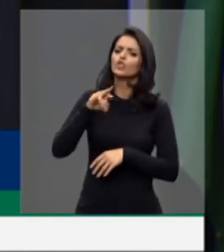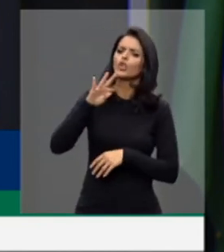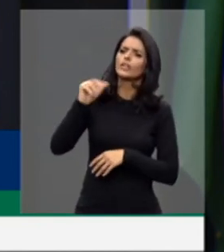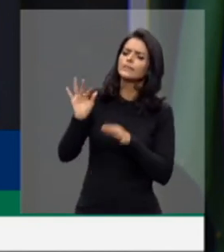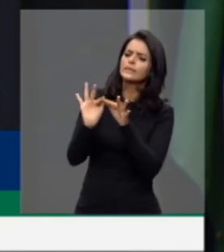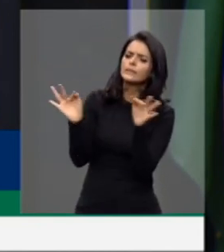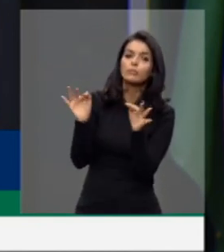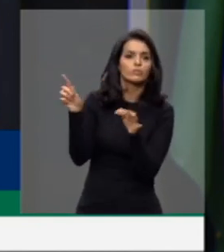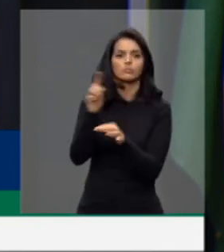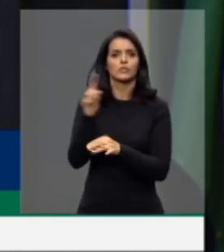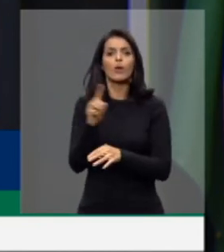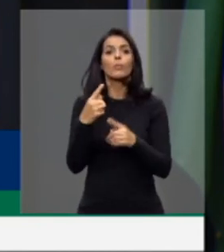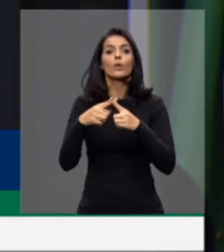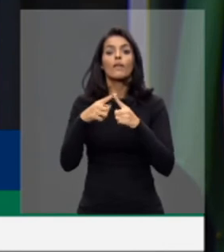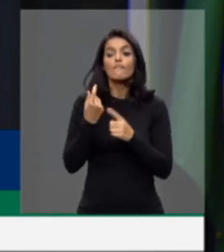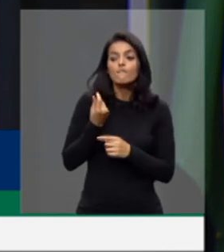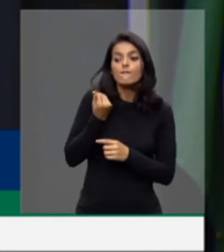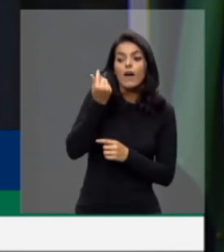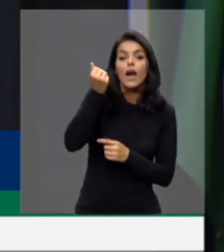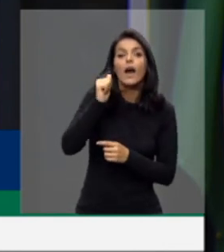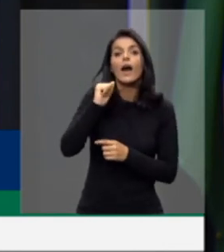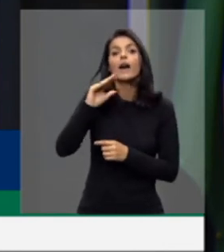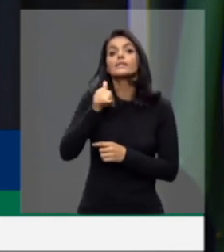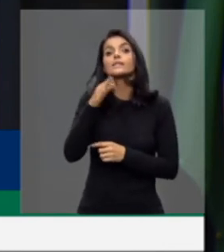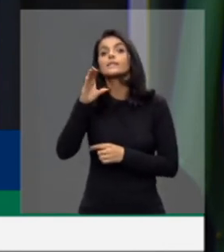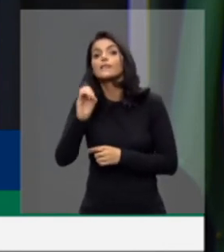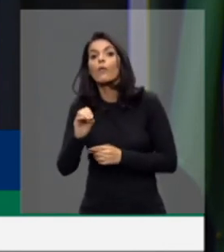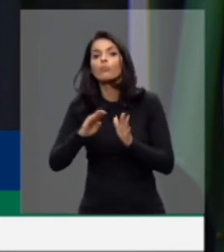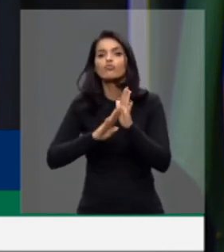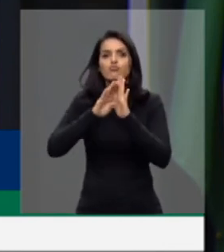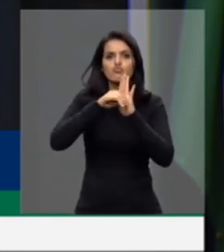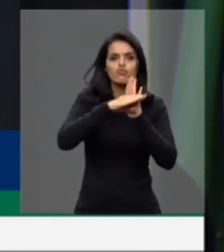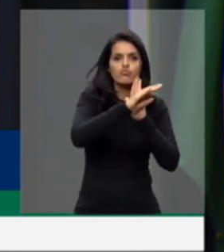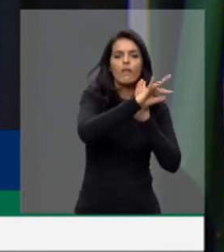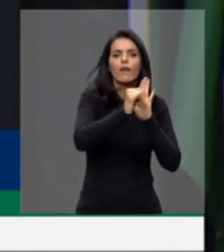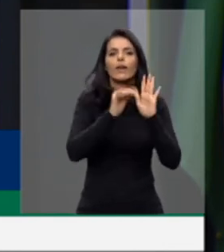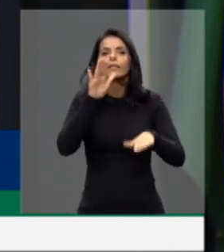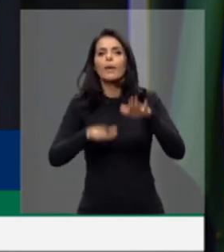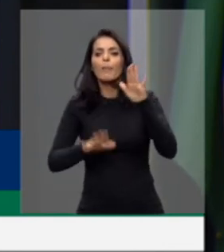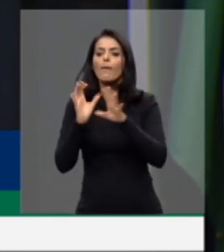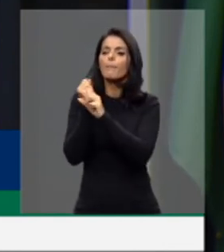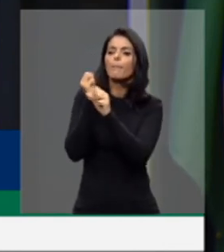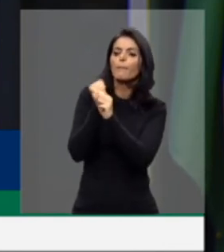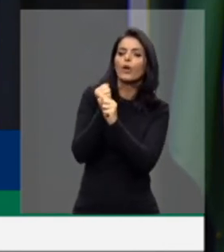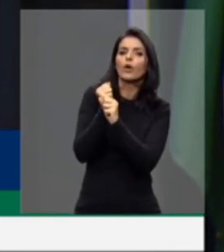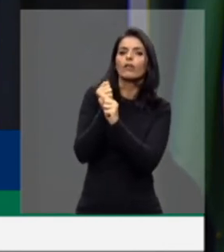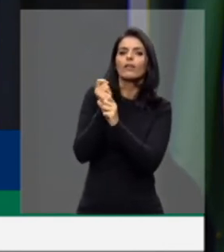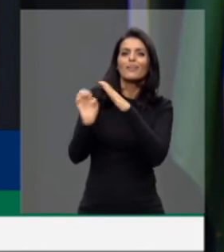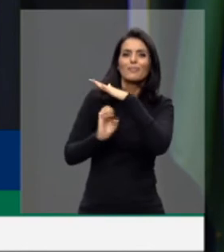RESGATE ACIONÁRIO DA ECONOMIA MISTA ENTENDEMOS NÃO QUE HAVERÁPREJUÍZO AOS ACIONISTAS MINORITÁRIOS, CONSIDERANDO QUE A VLOH DAS